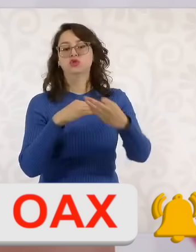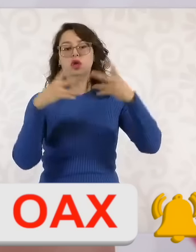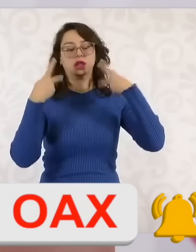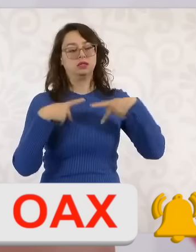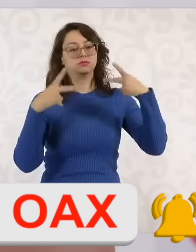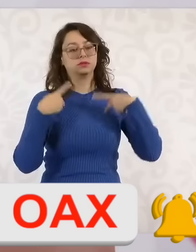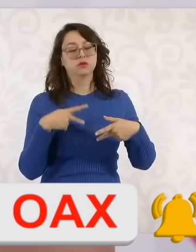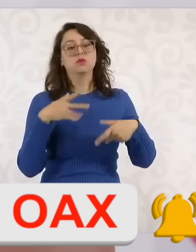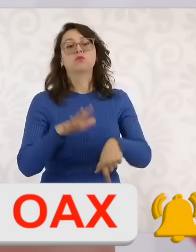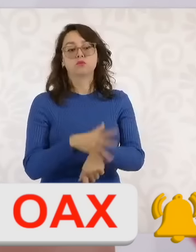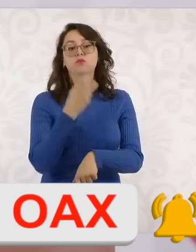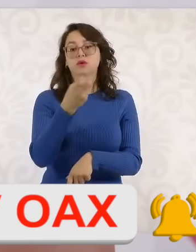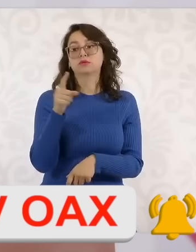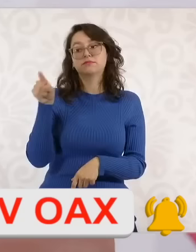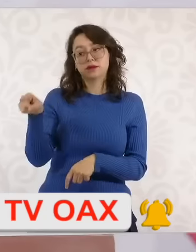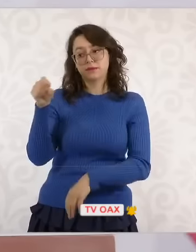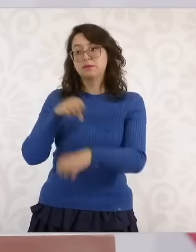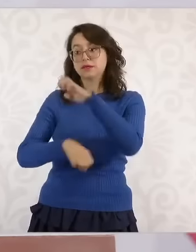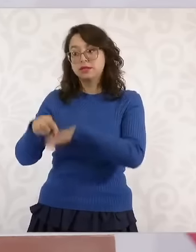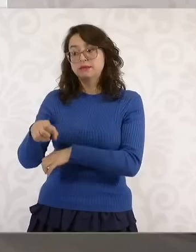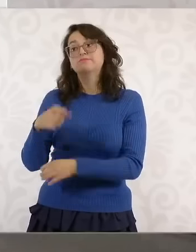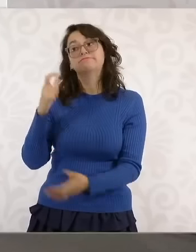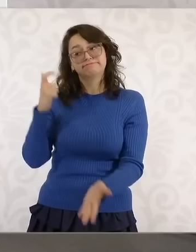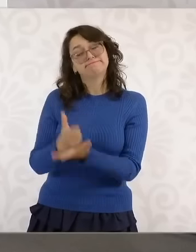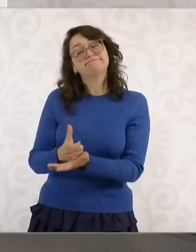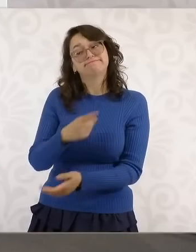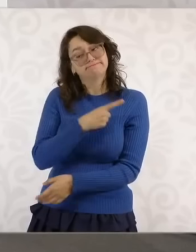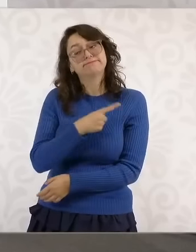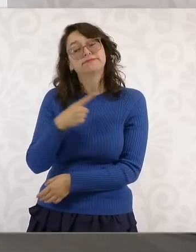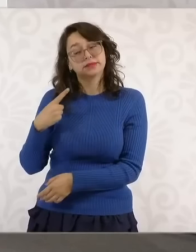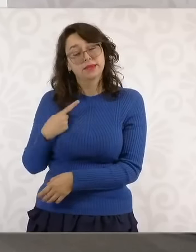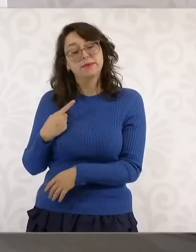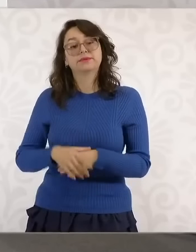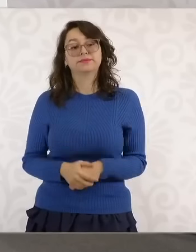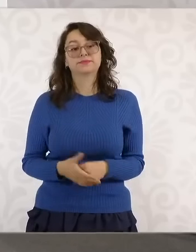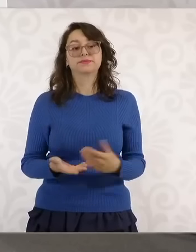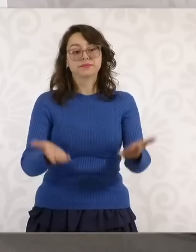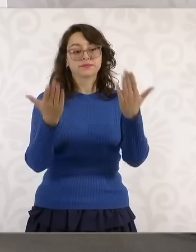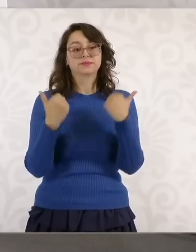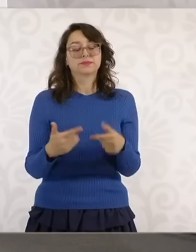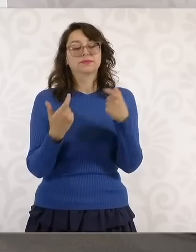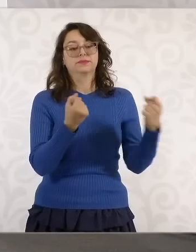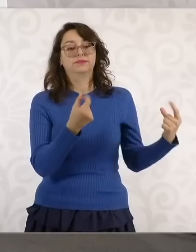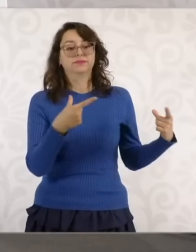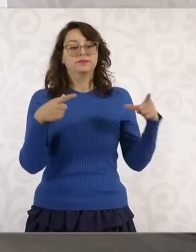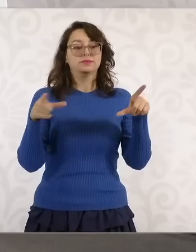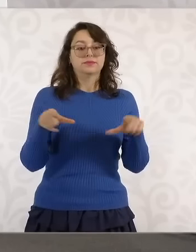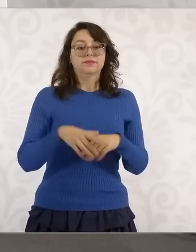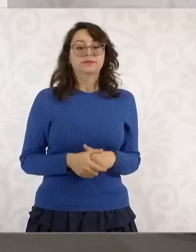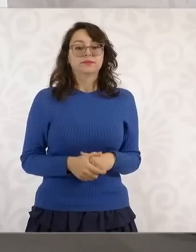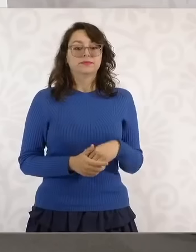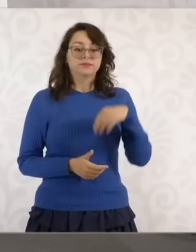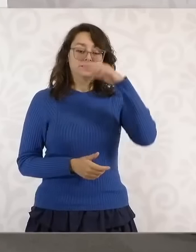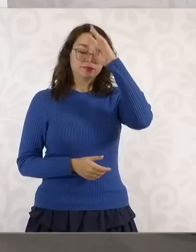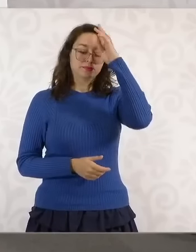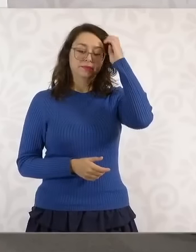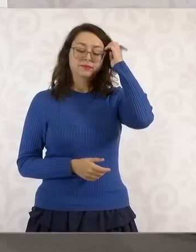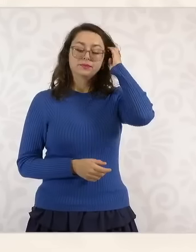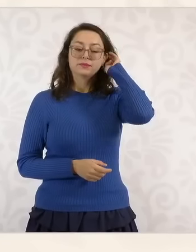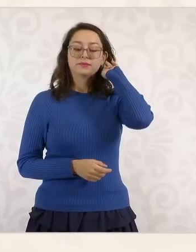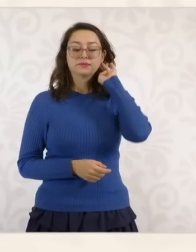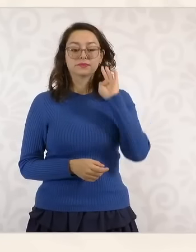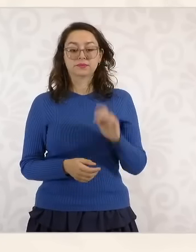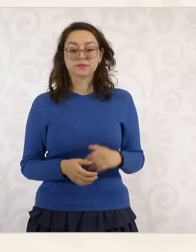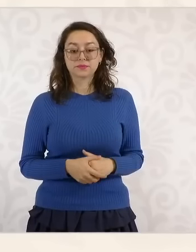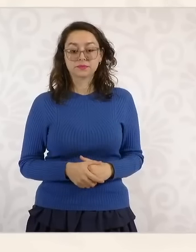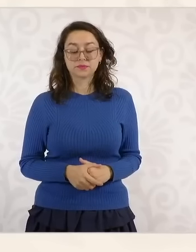a realizar los pagos correspondientes. Eh, la siguiente lámina. Eh, gracias.